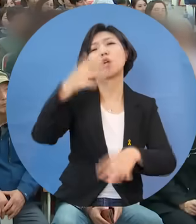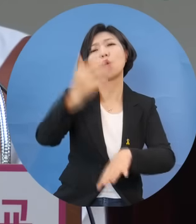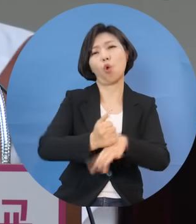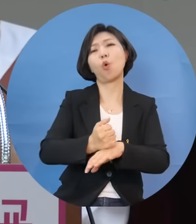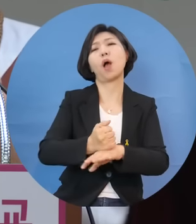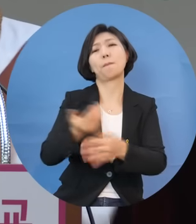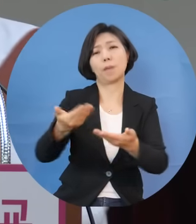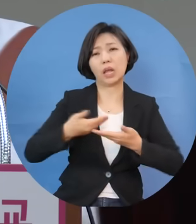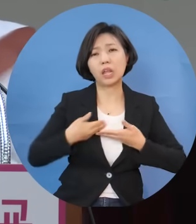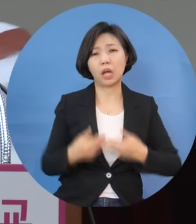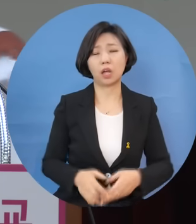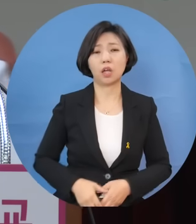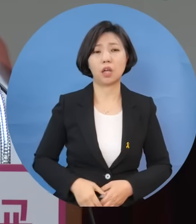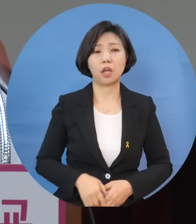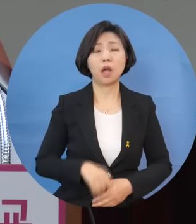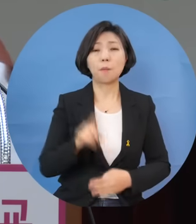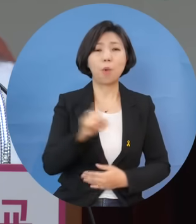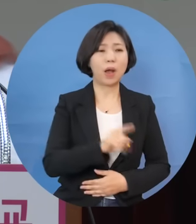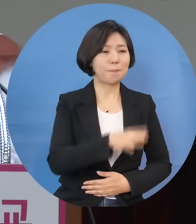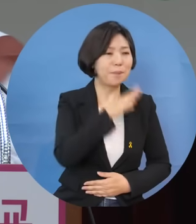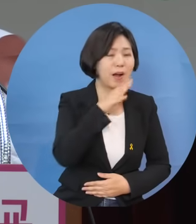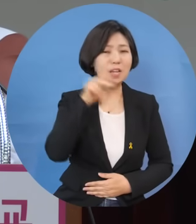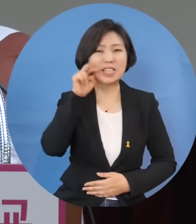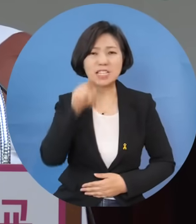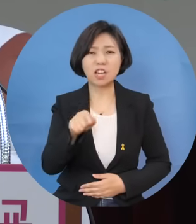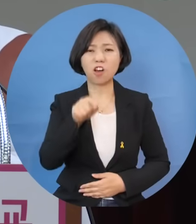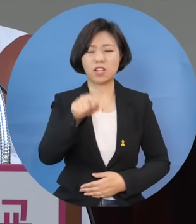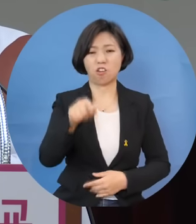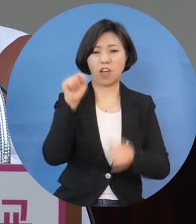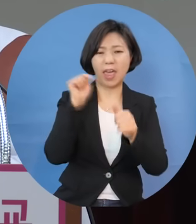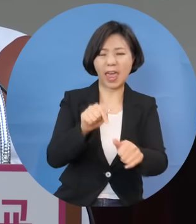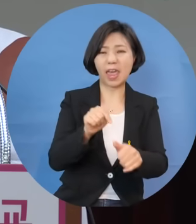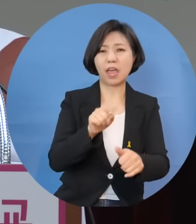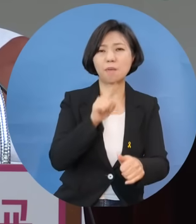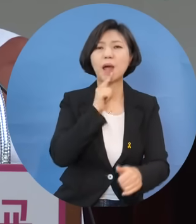그러니까 무언가 옳은 게 있어서 누구에게 그것을 하라는 것이 아니라